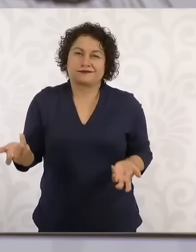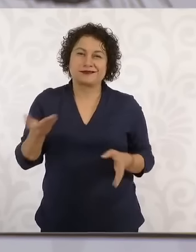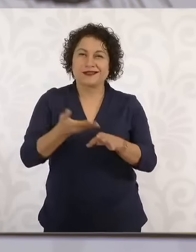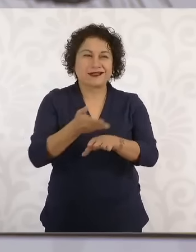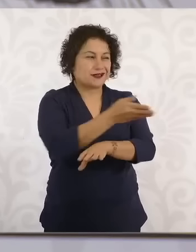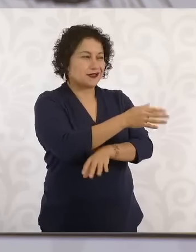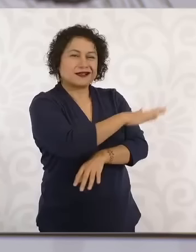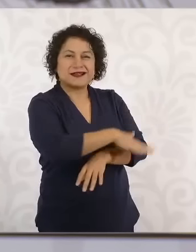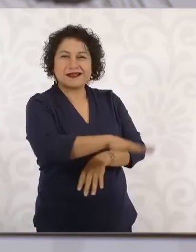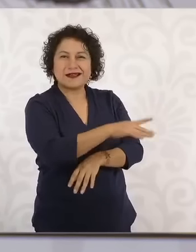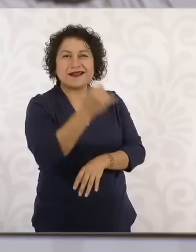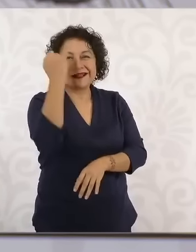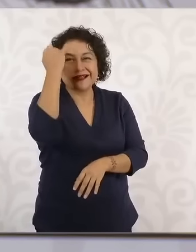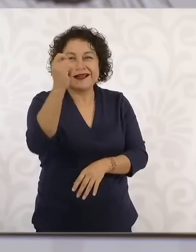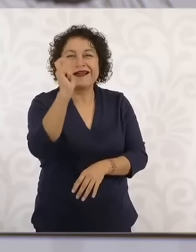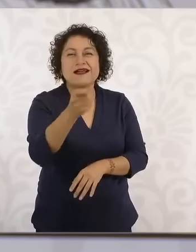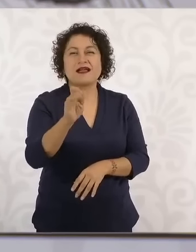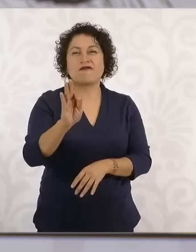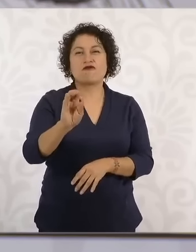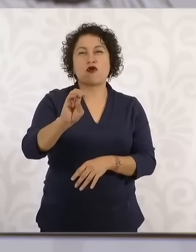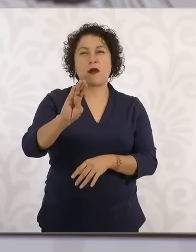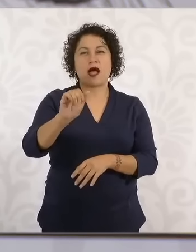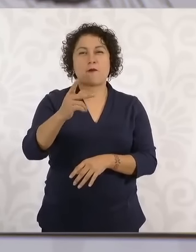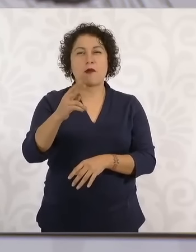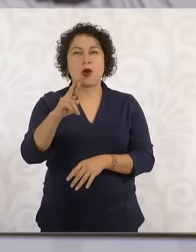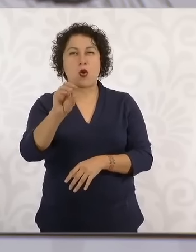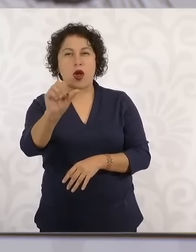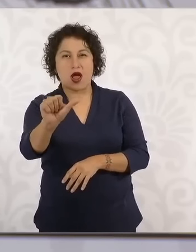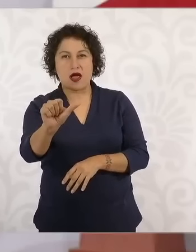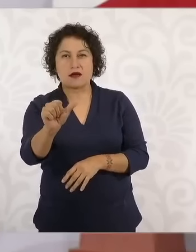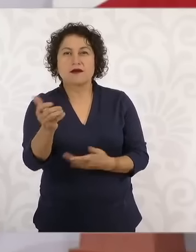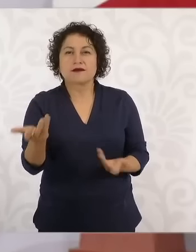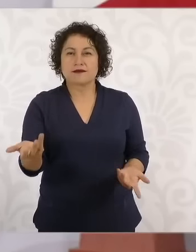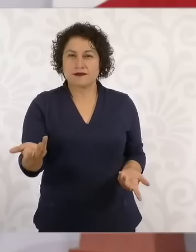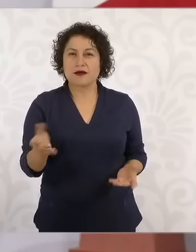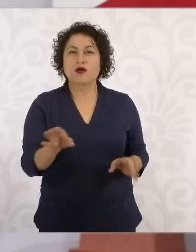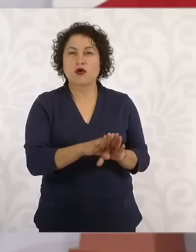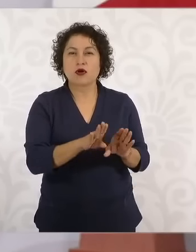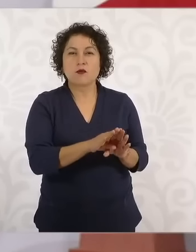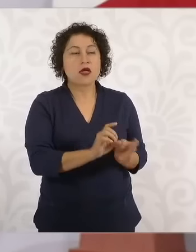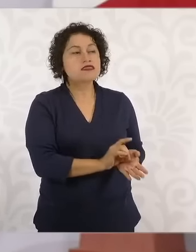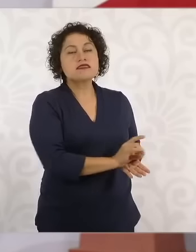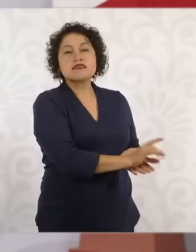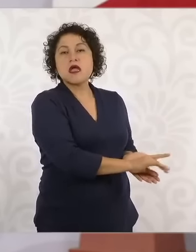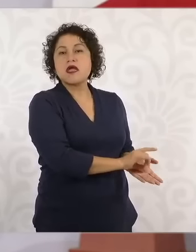que más fue totalmente eh oscuro y discrecional cómo se distribuyeron aquellos recursos después